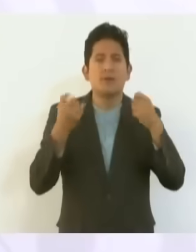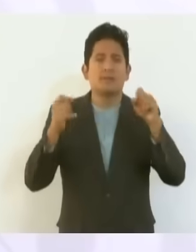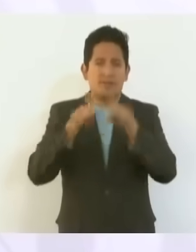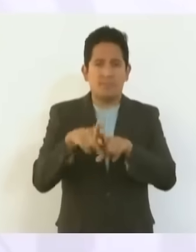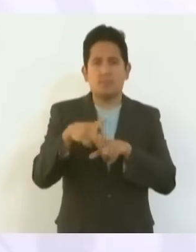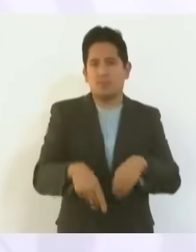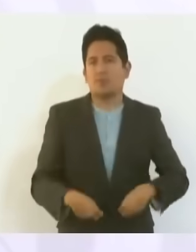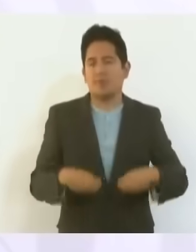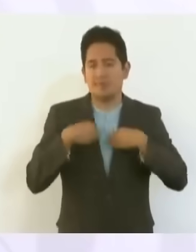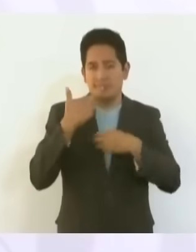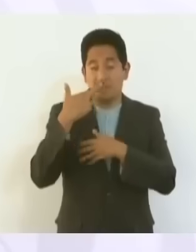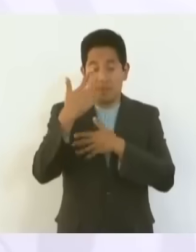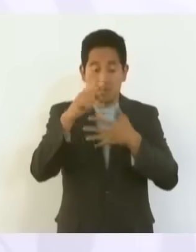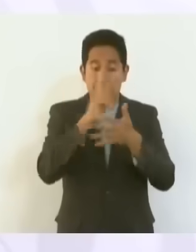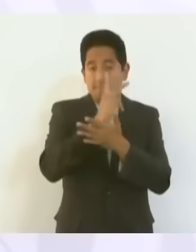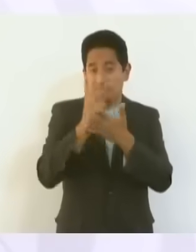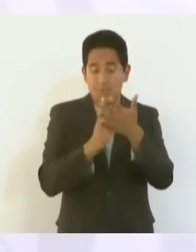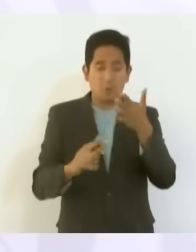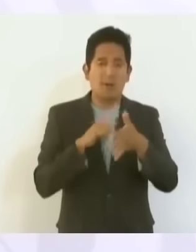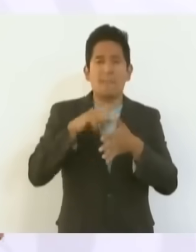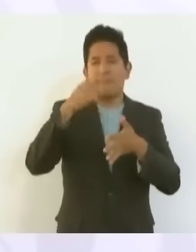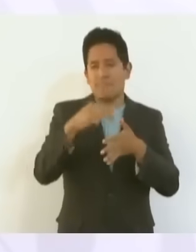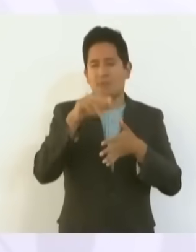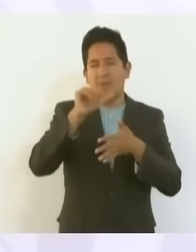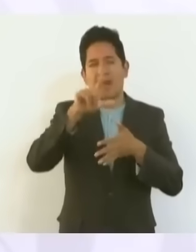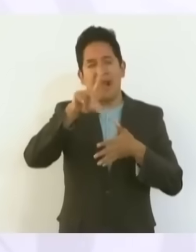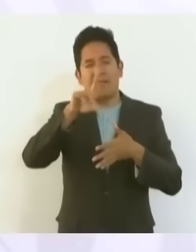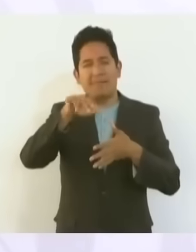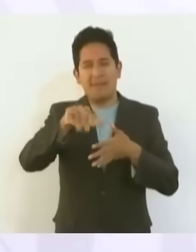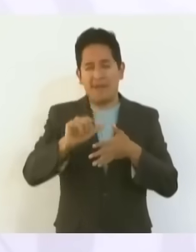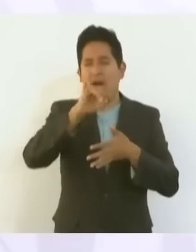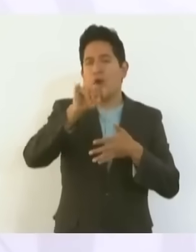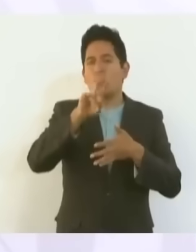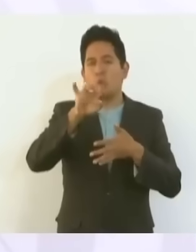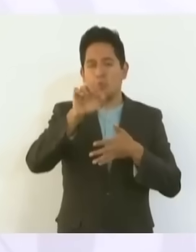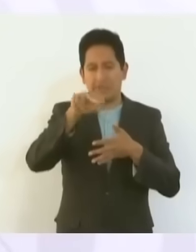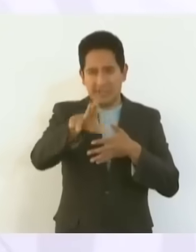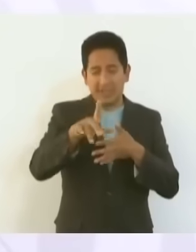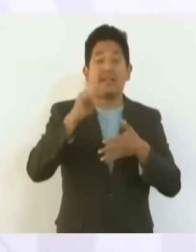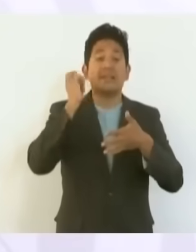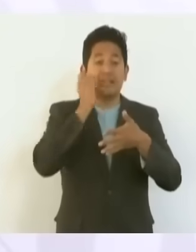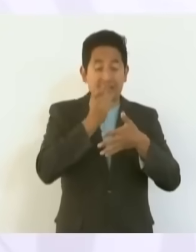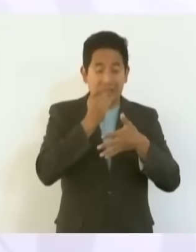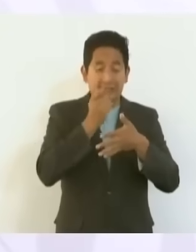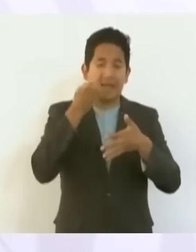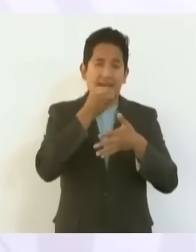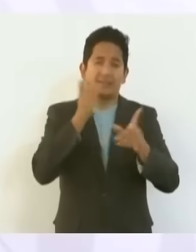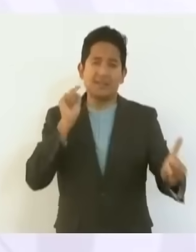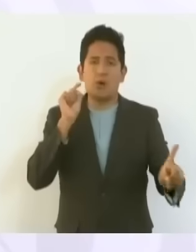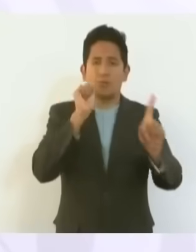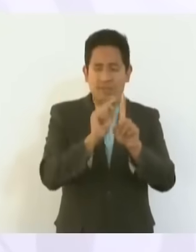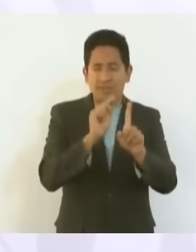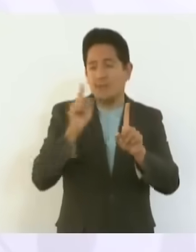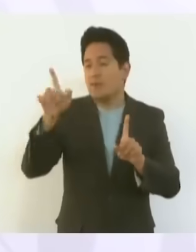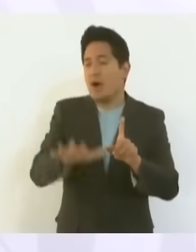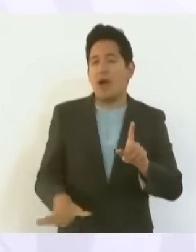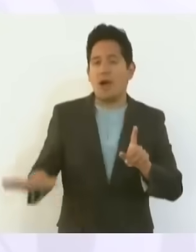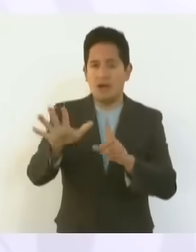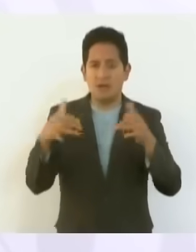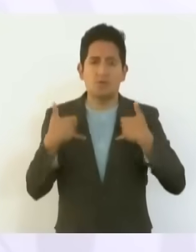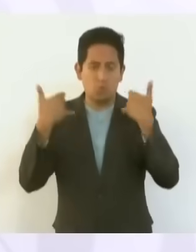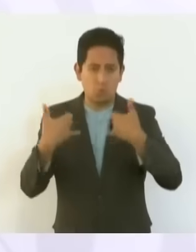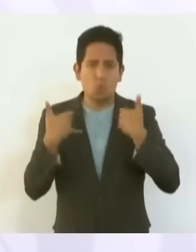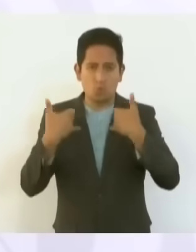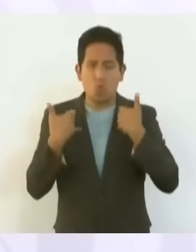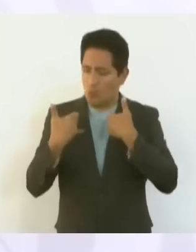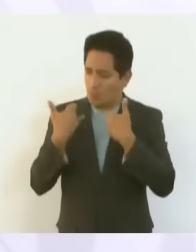aldea juvenil que trata de rescatar a los jóvenes que no queremos que la delincuencia los copte,